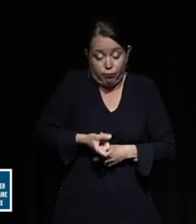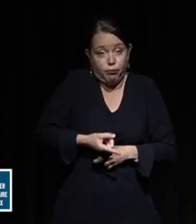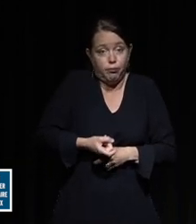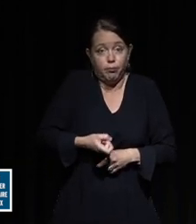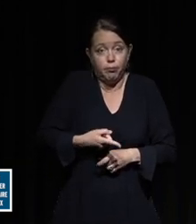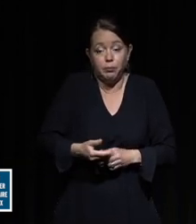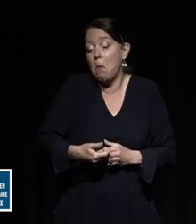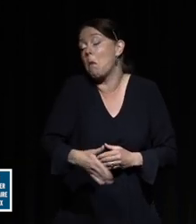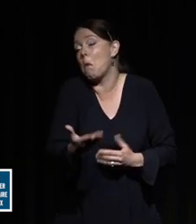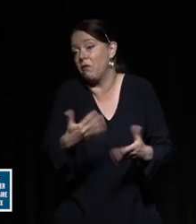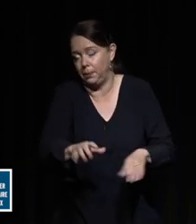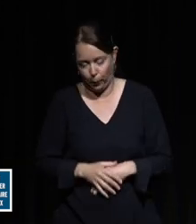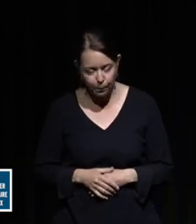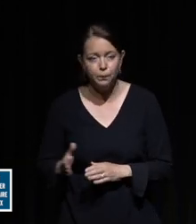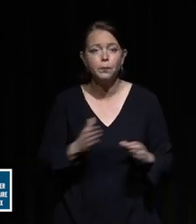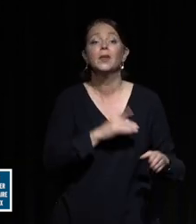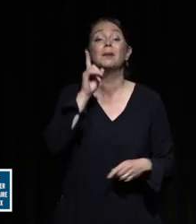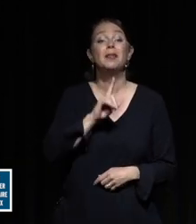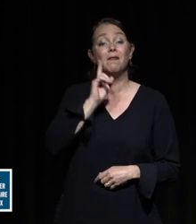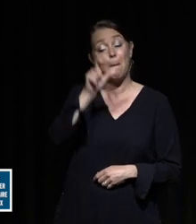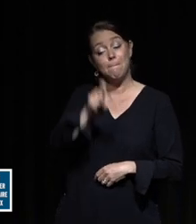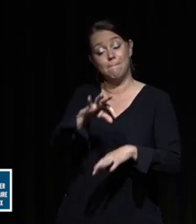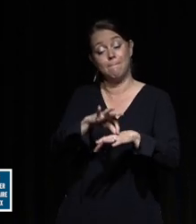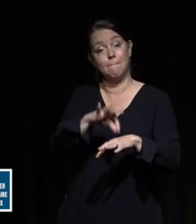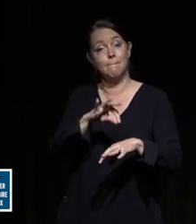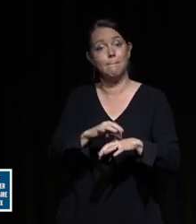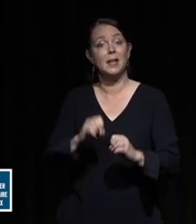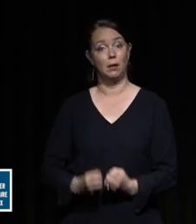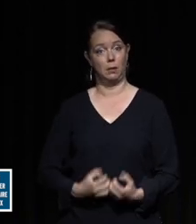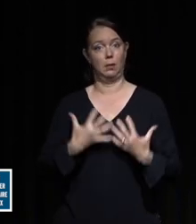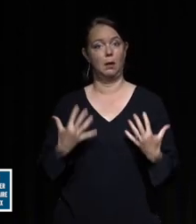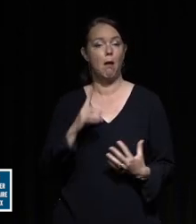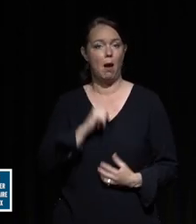alors que chez la femme en mai trio zik peut-être parce que le reflux est excessif peut-être parce